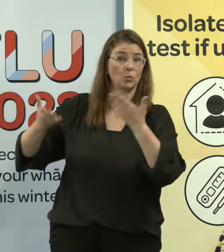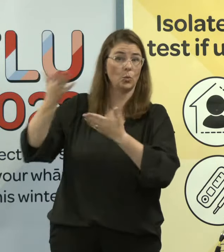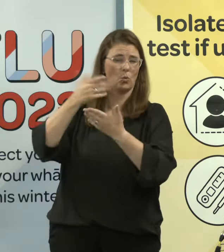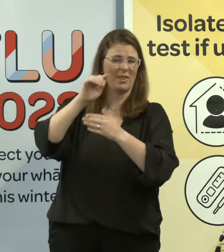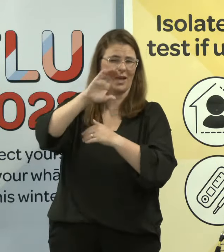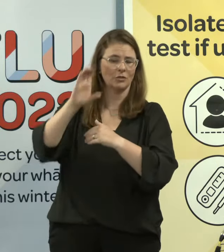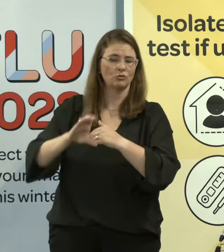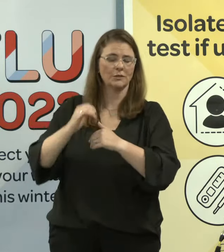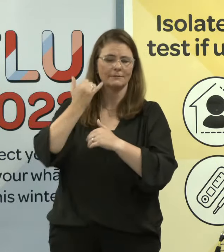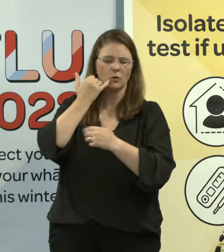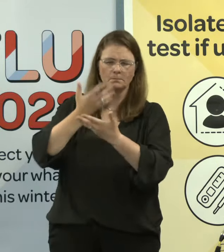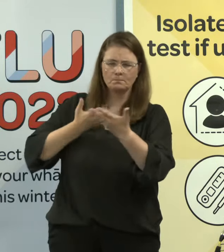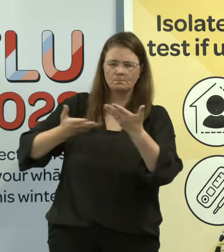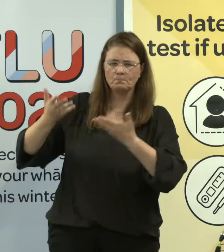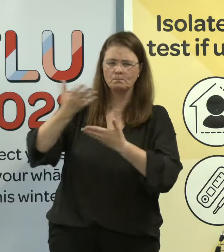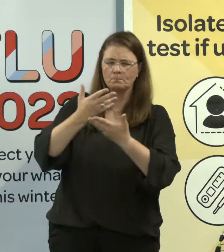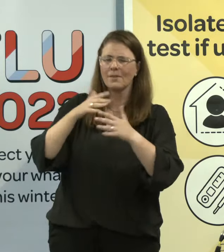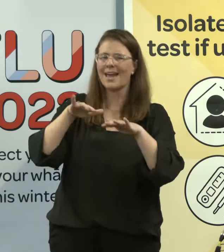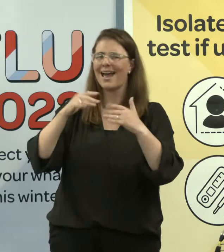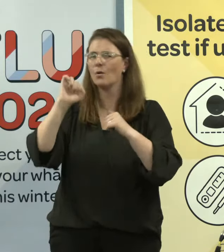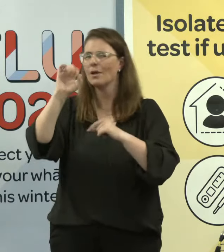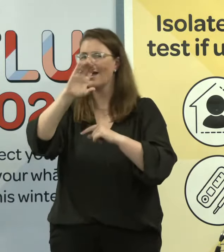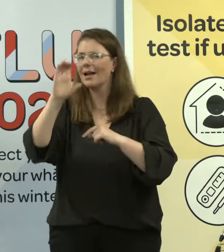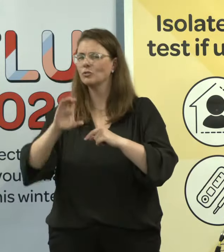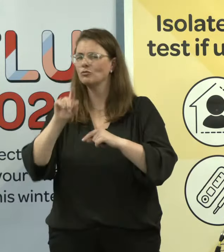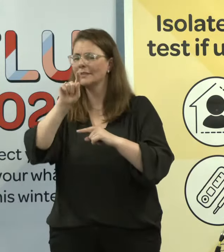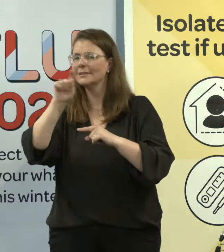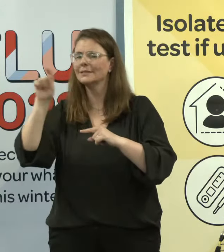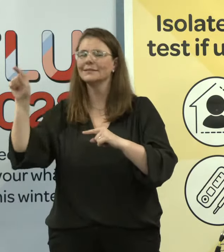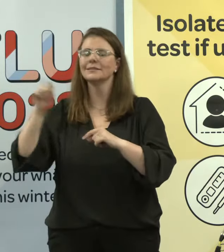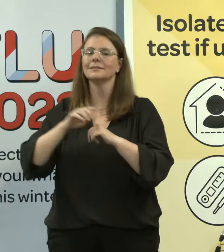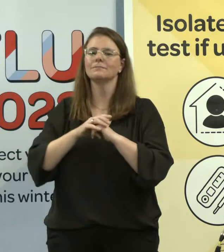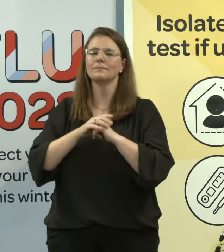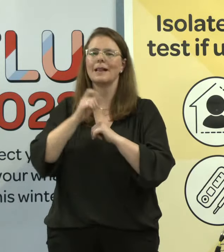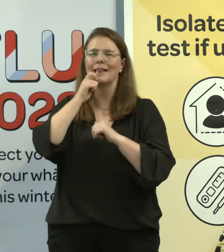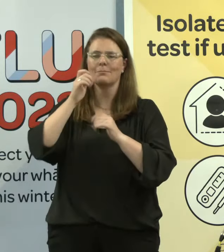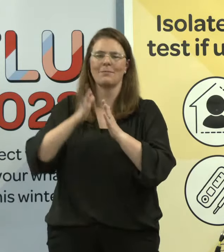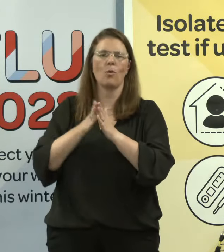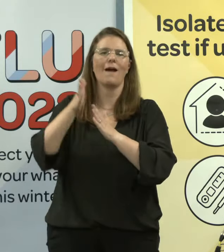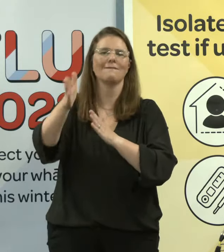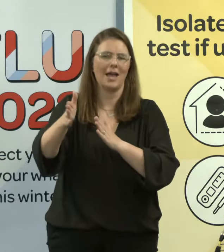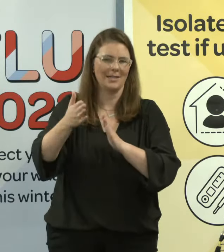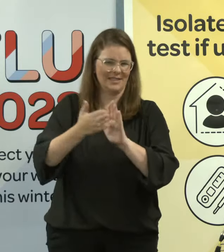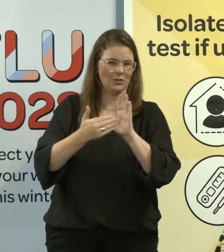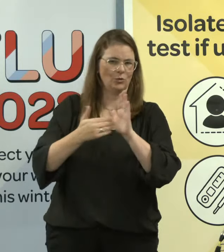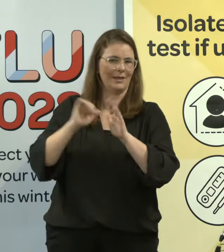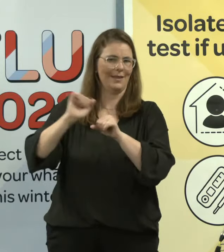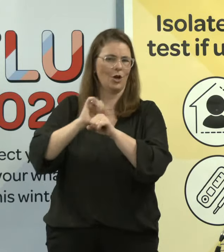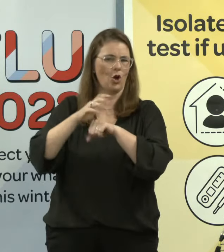mea i kitea e matou ki tawahi-